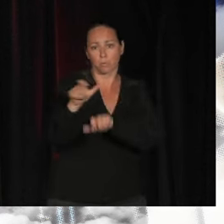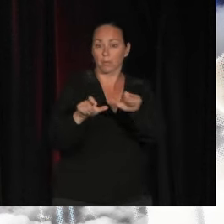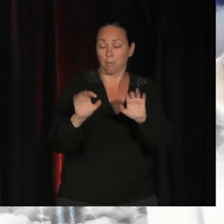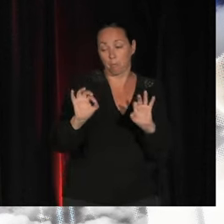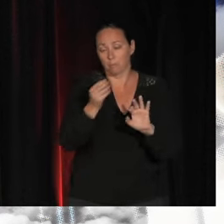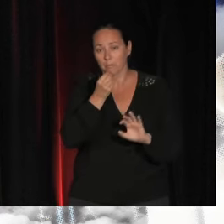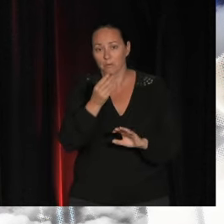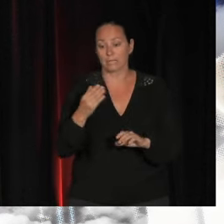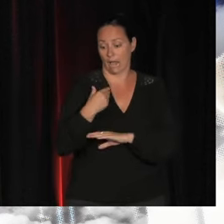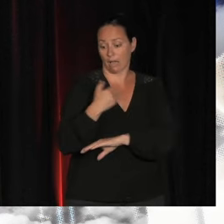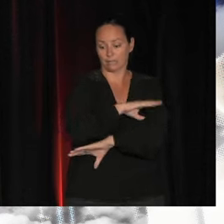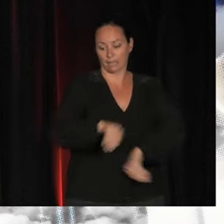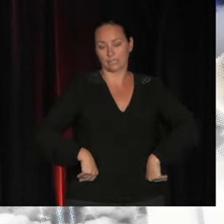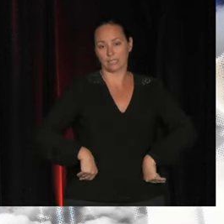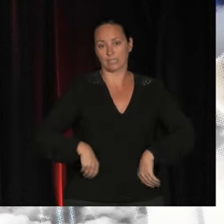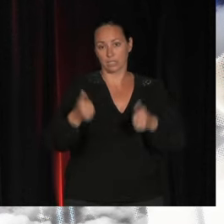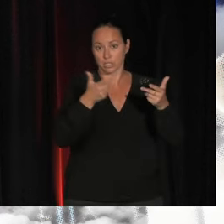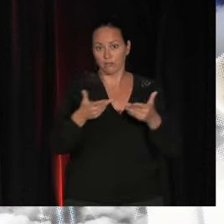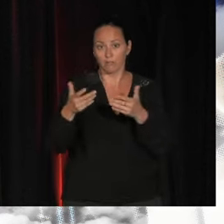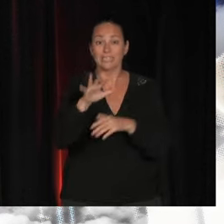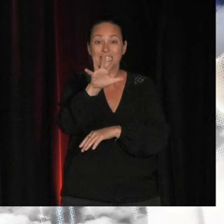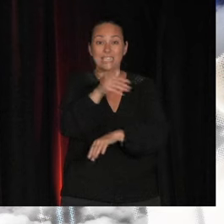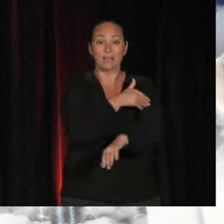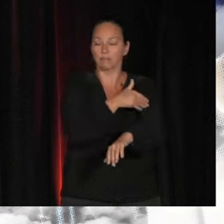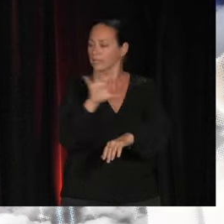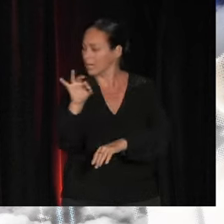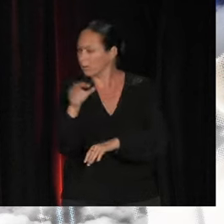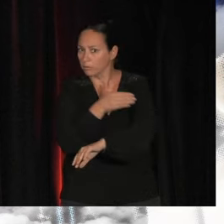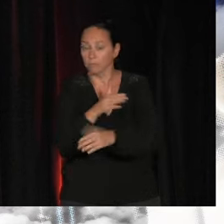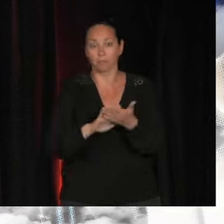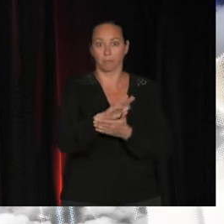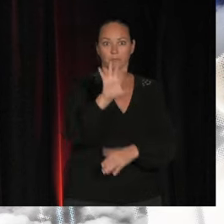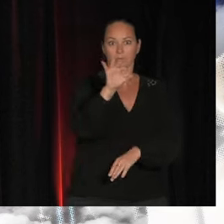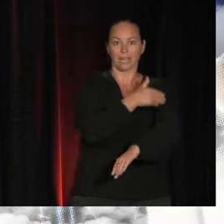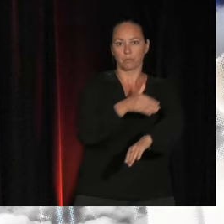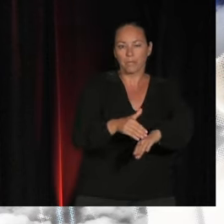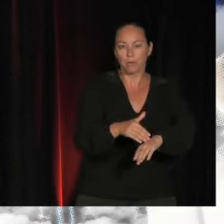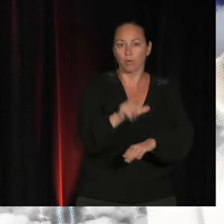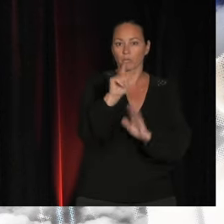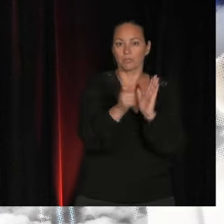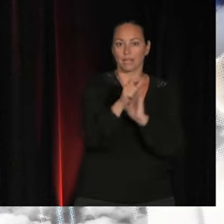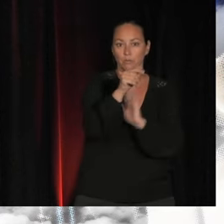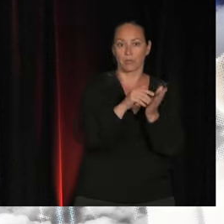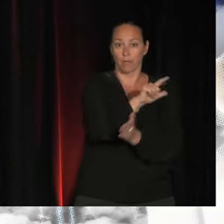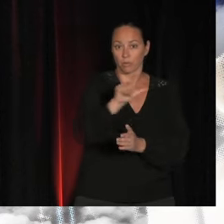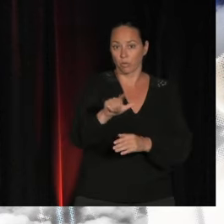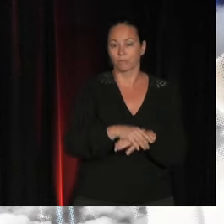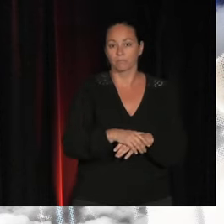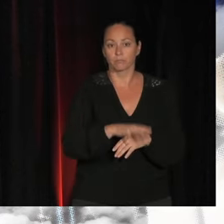Et là, le dernier chiffre qu'on a, c'est cinq millions de copies. 50 millions. 50 millions, pardon, en 2022, ce qui est plutôt propre aussi.